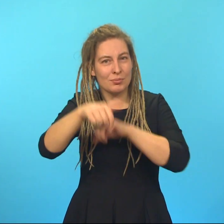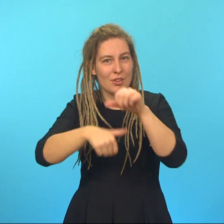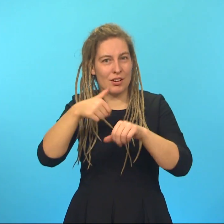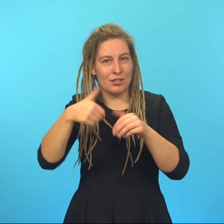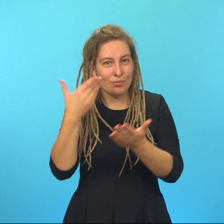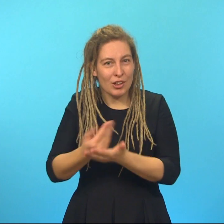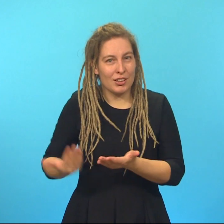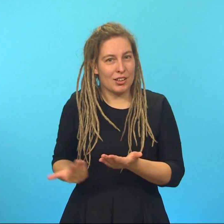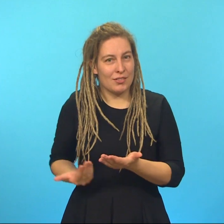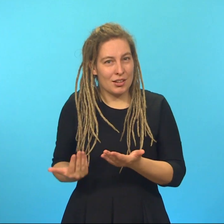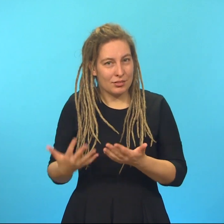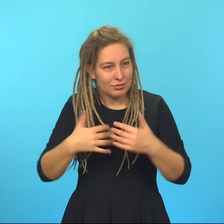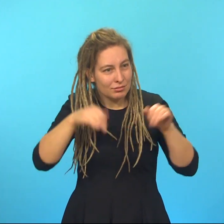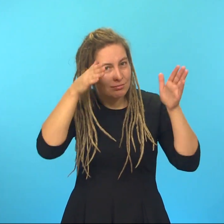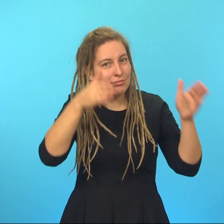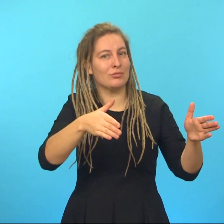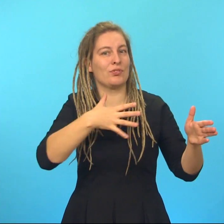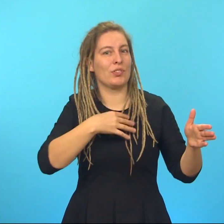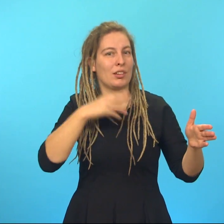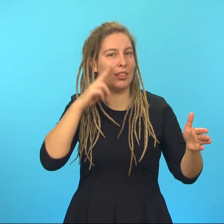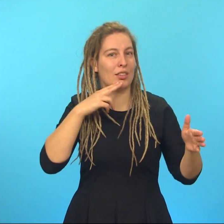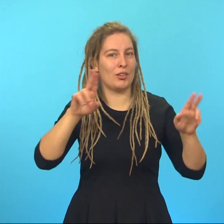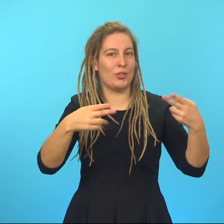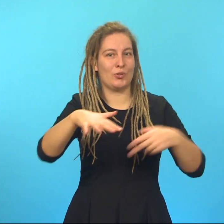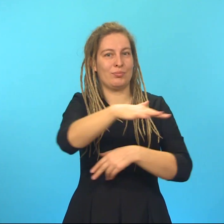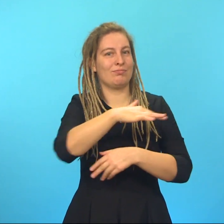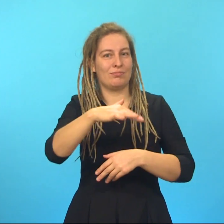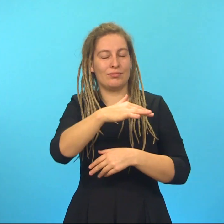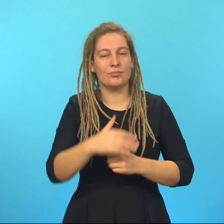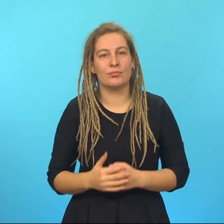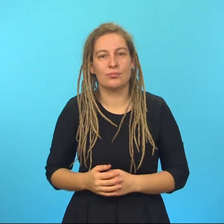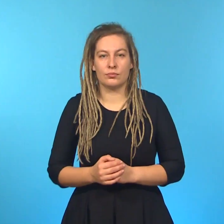savo gyvenimo metų – paskyrusi Vilniaus kurčiųjų reabilitacijos centrui.